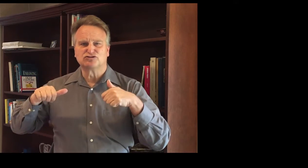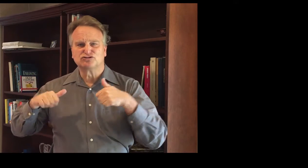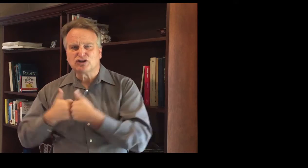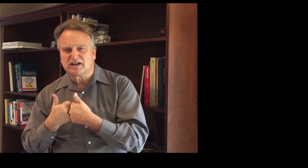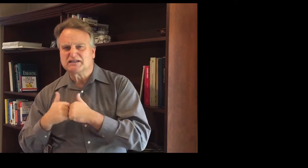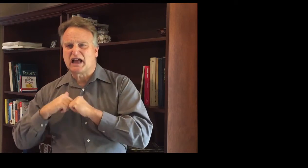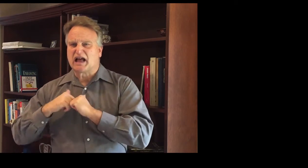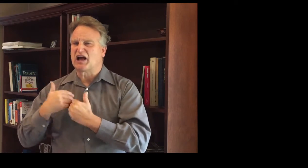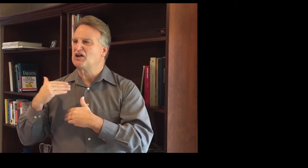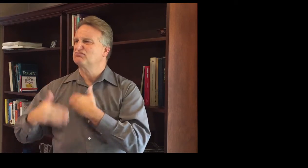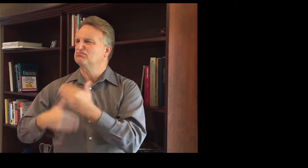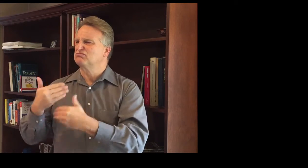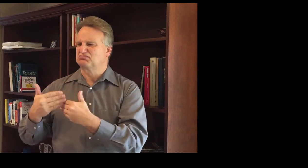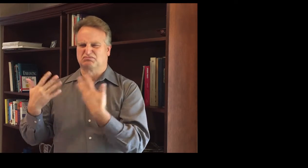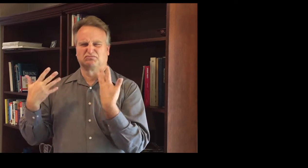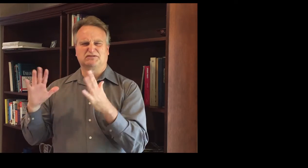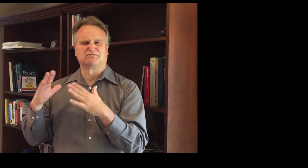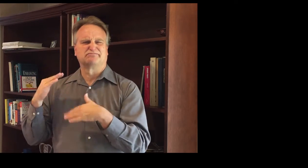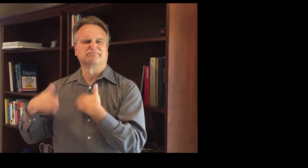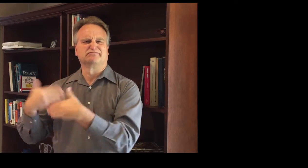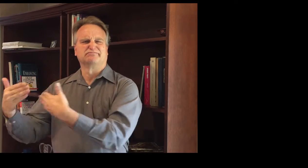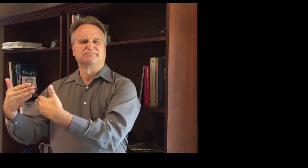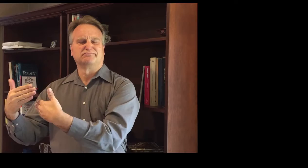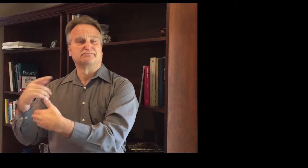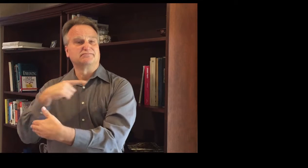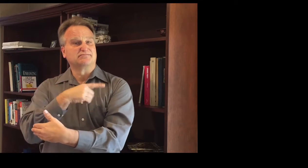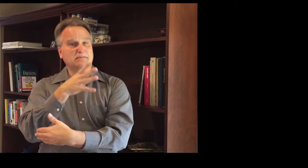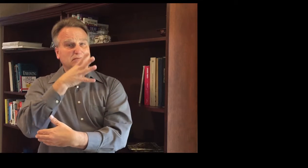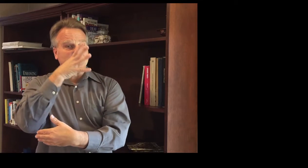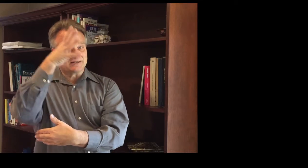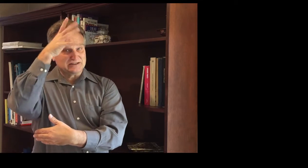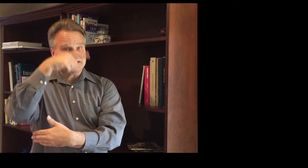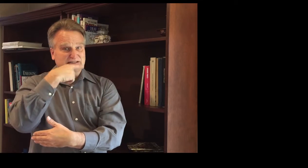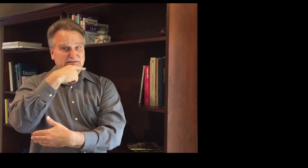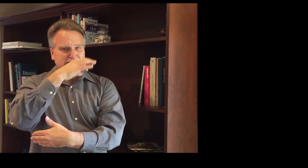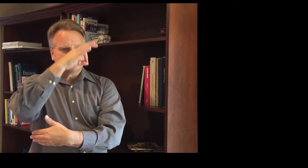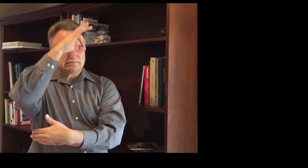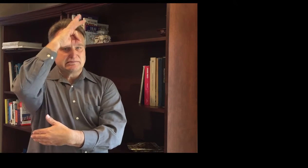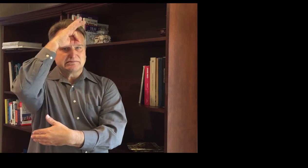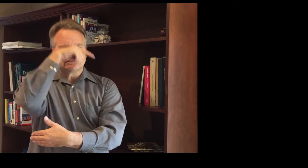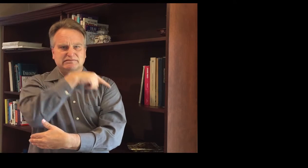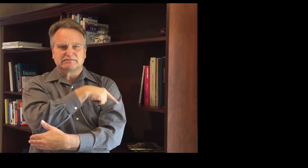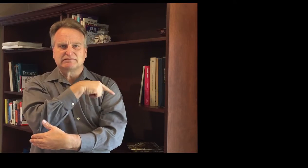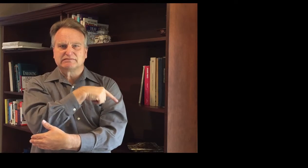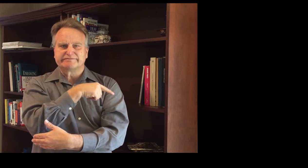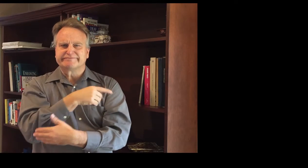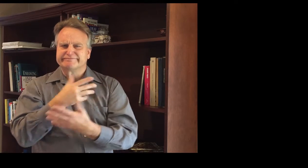avant d’avoir des occasions de rencontrer des personnes sourdes expérimentées et d’échanger avec elles.